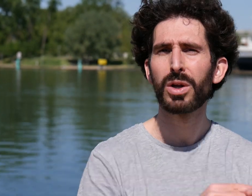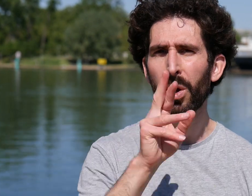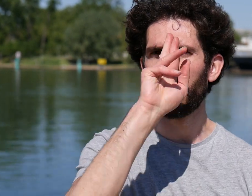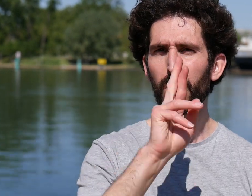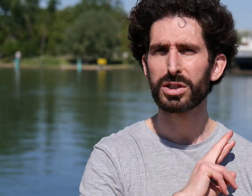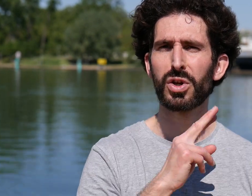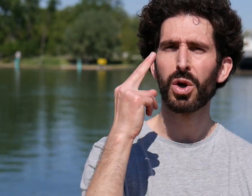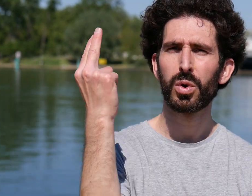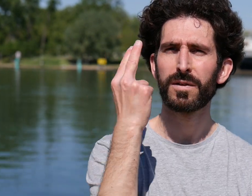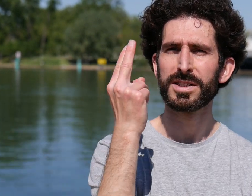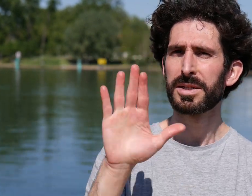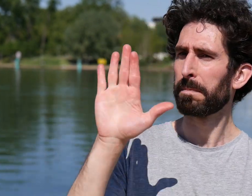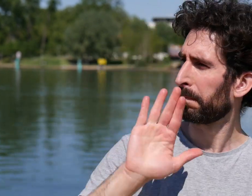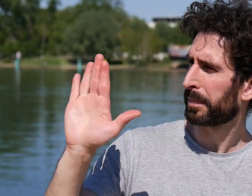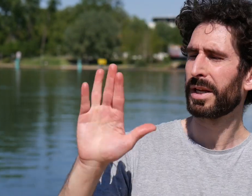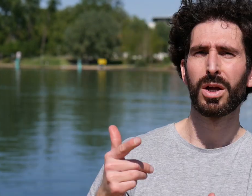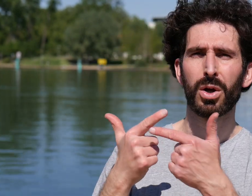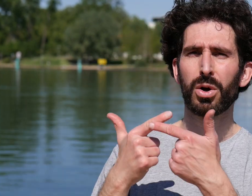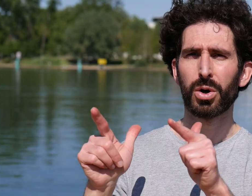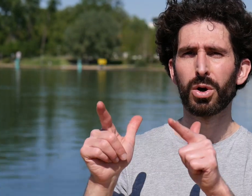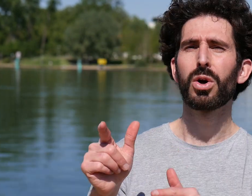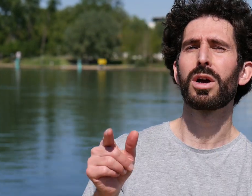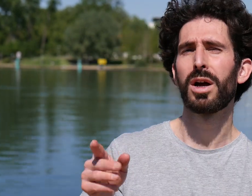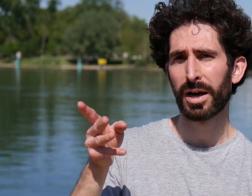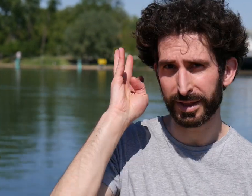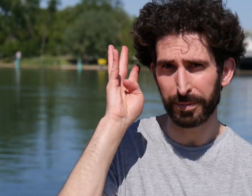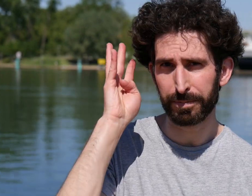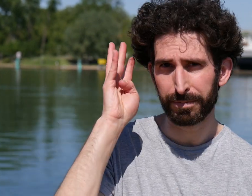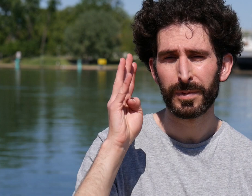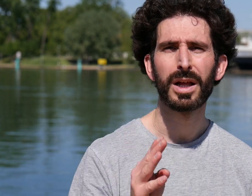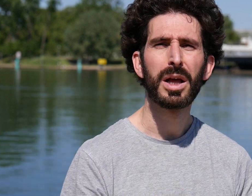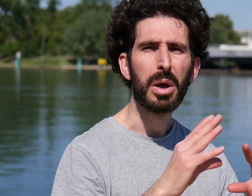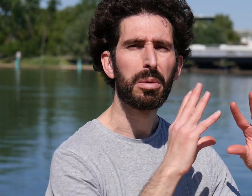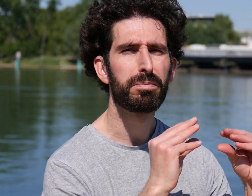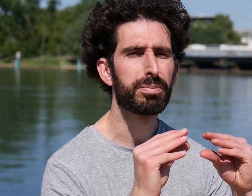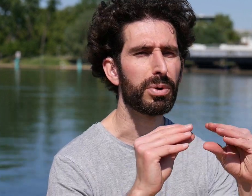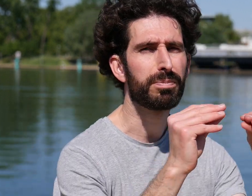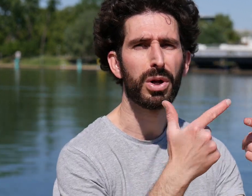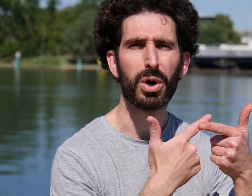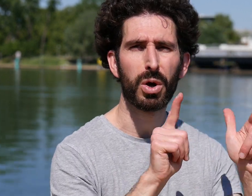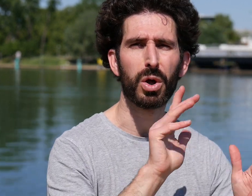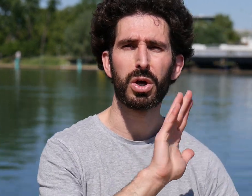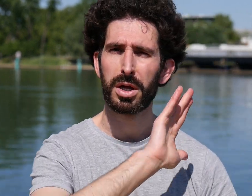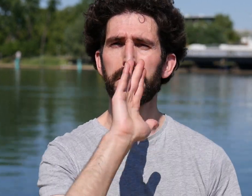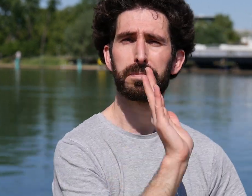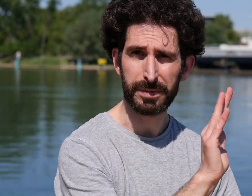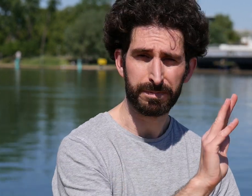le latin est utilisé par la religion et l'université. Tandis que la langue vulgaire est utilisée par la population